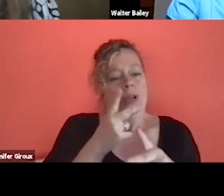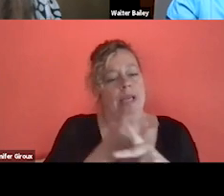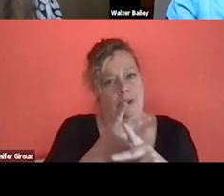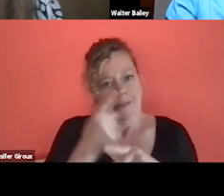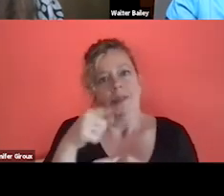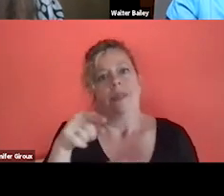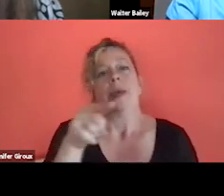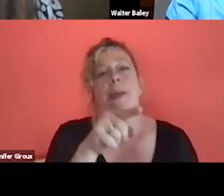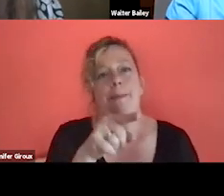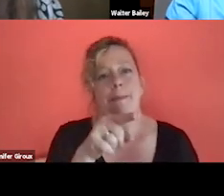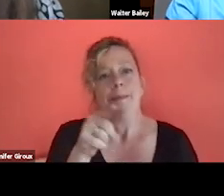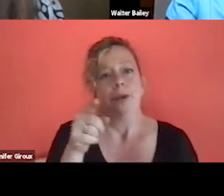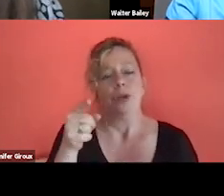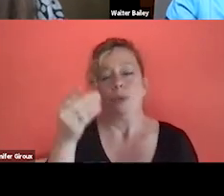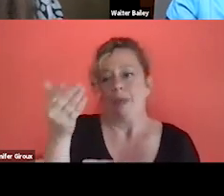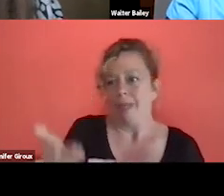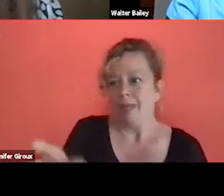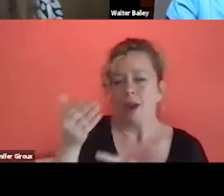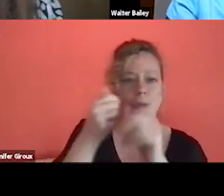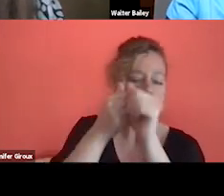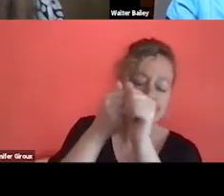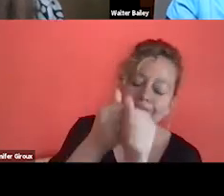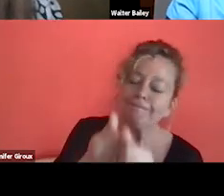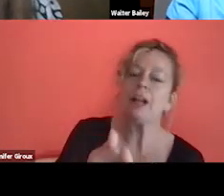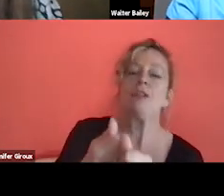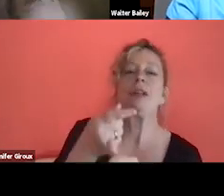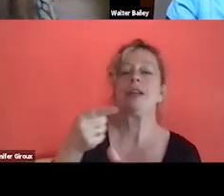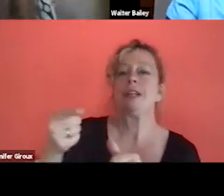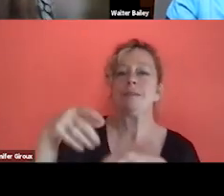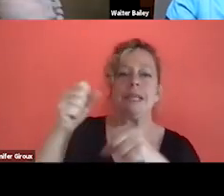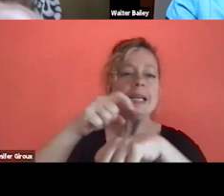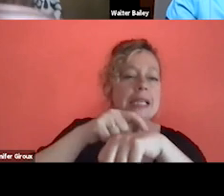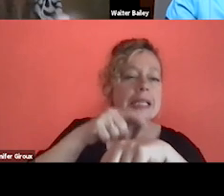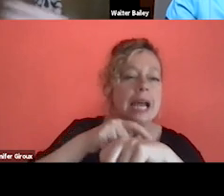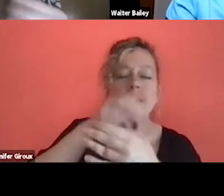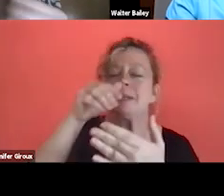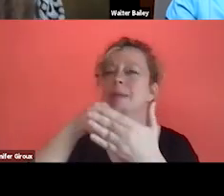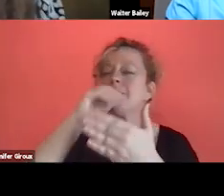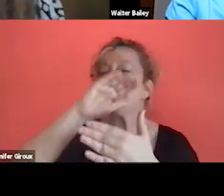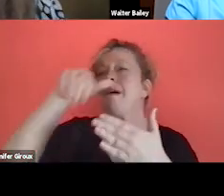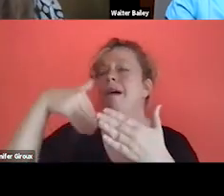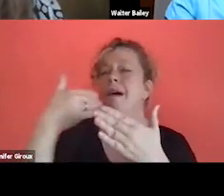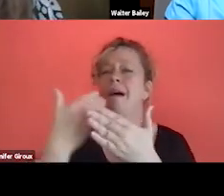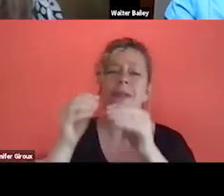que estabas allí, que los estabas rastreando. Estabas tomando el tiempo y el esfuerzo en medio de todo este estrés pandémico literal,